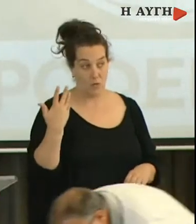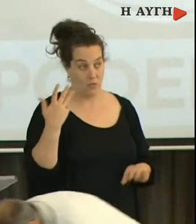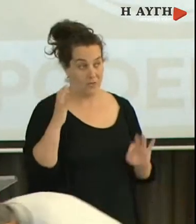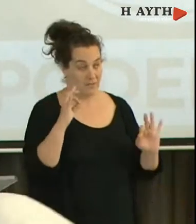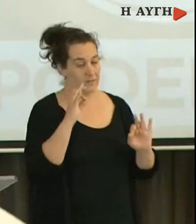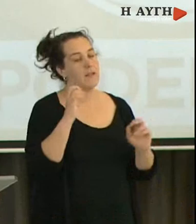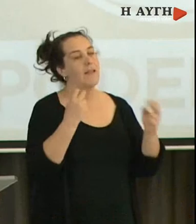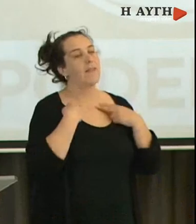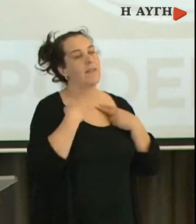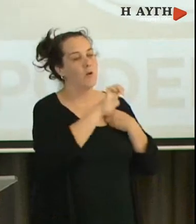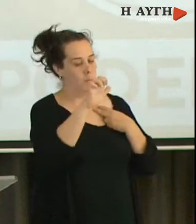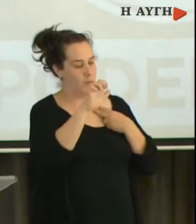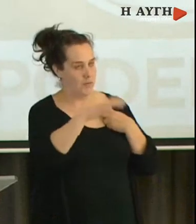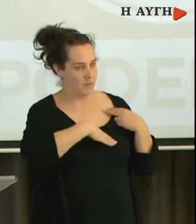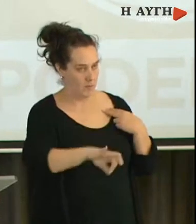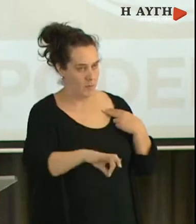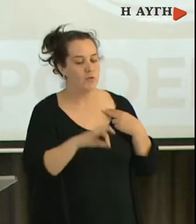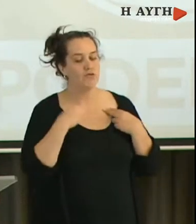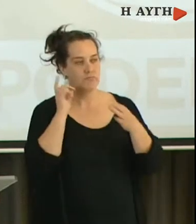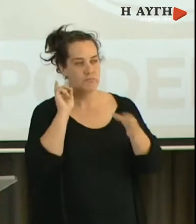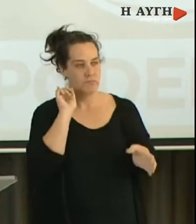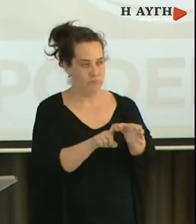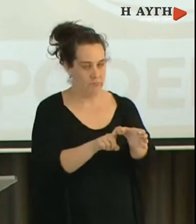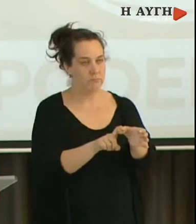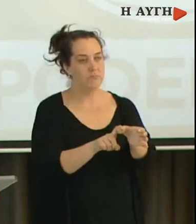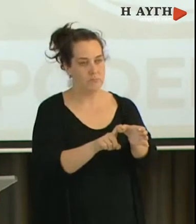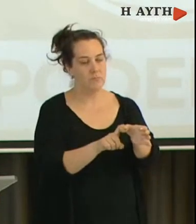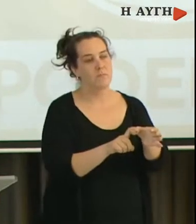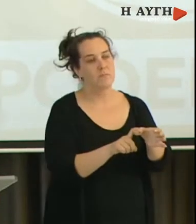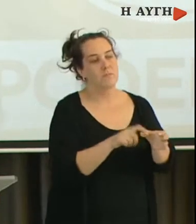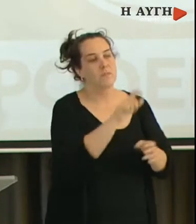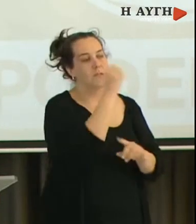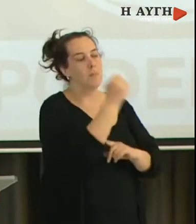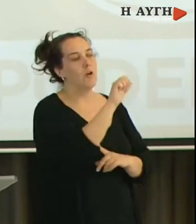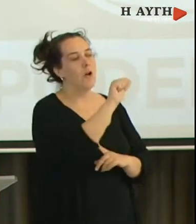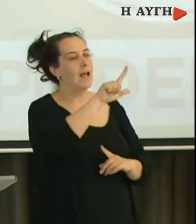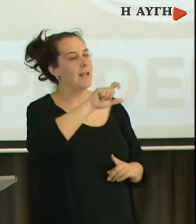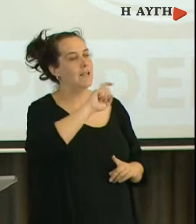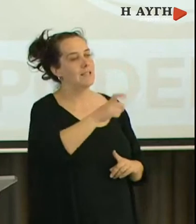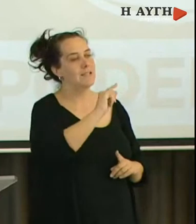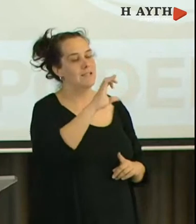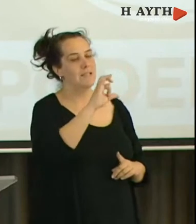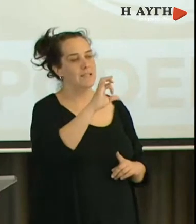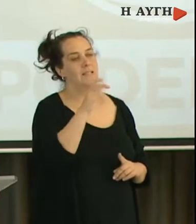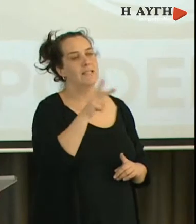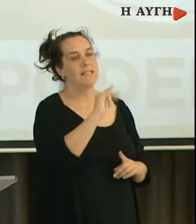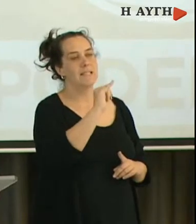se integrarán en el grupo aunque apoyará alexis tsipras como presidente de la comisión europea